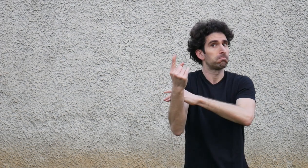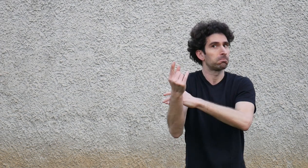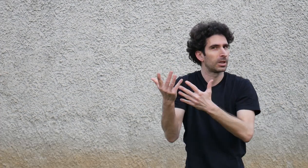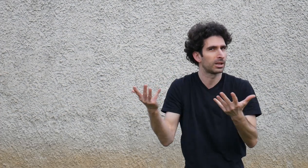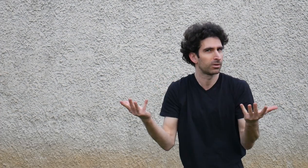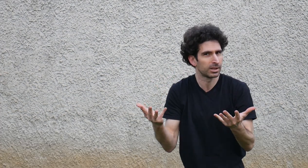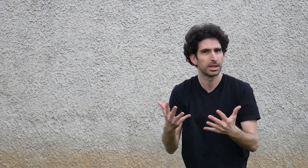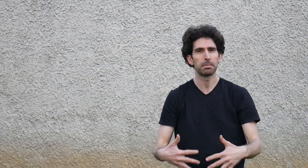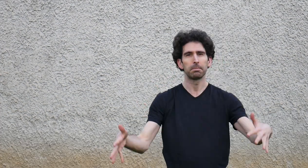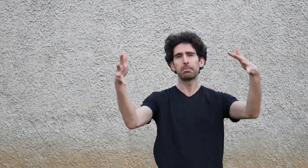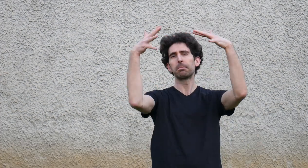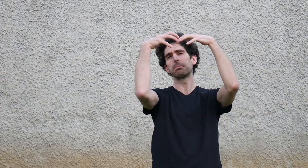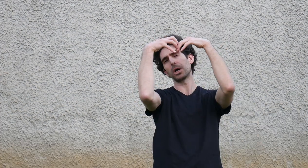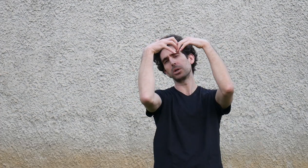Tous sauf les paresseux !